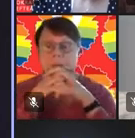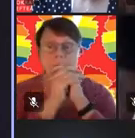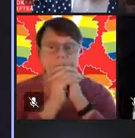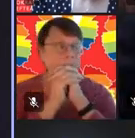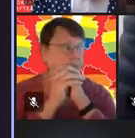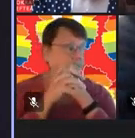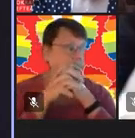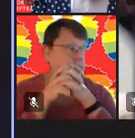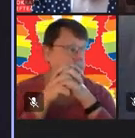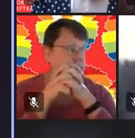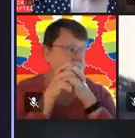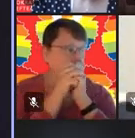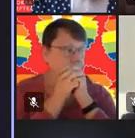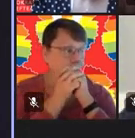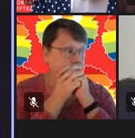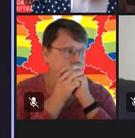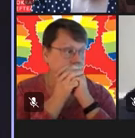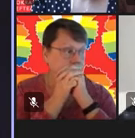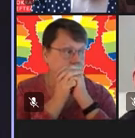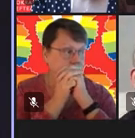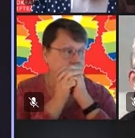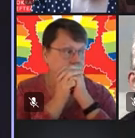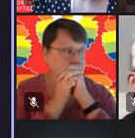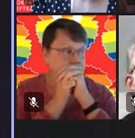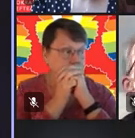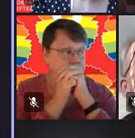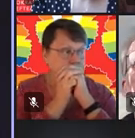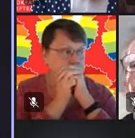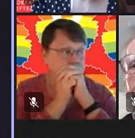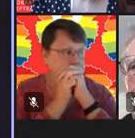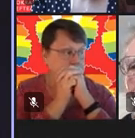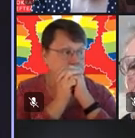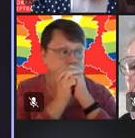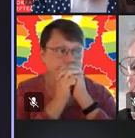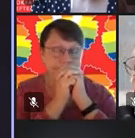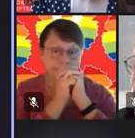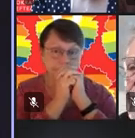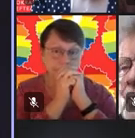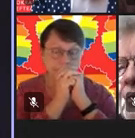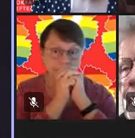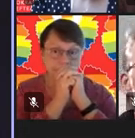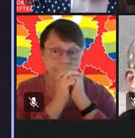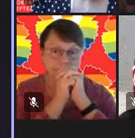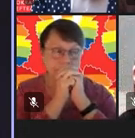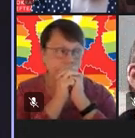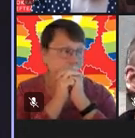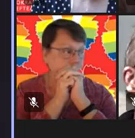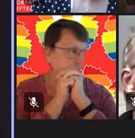Och vi tycker faktiskt också att det är viktigt att notera detta Risperidon ville varken